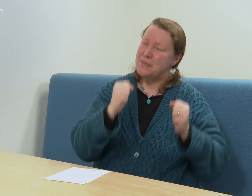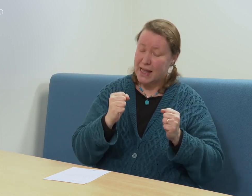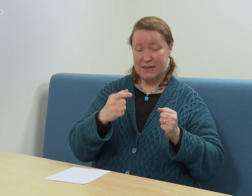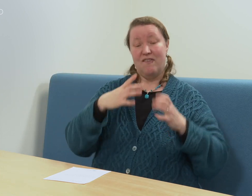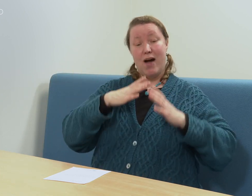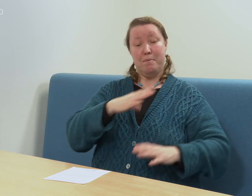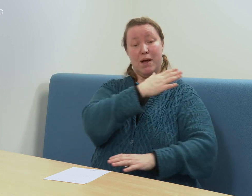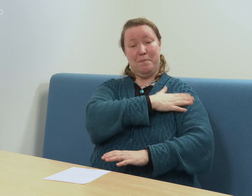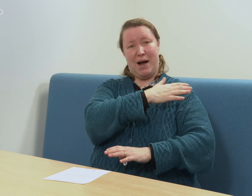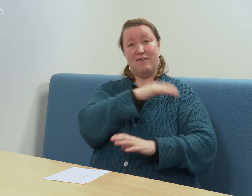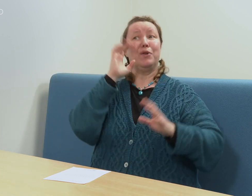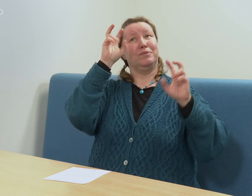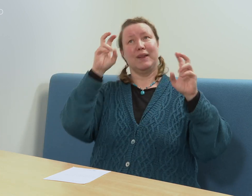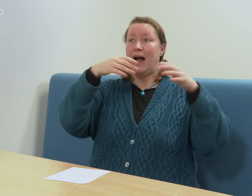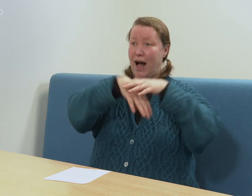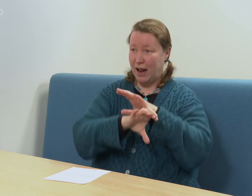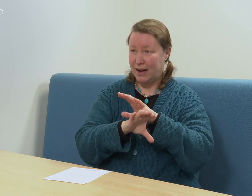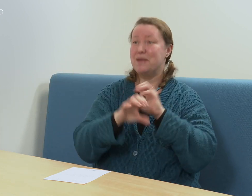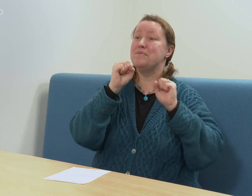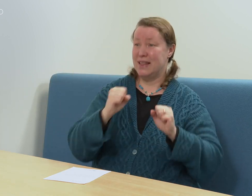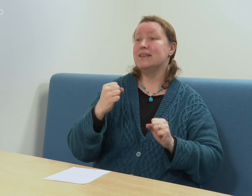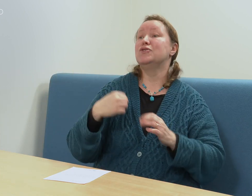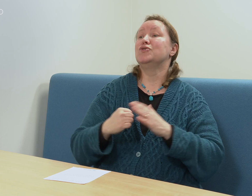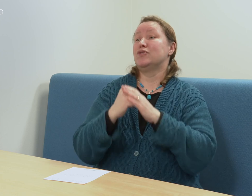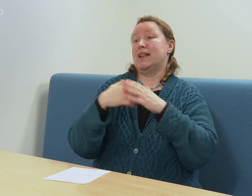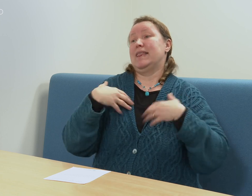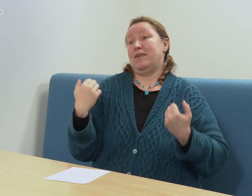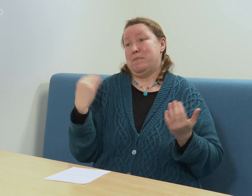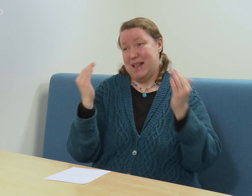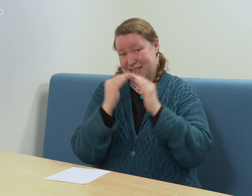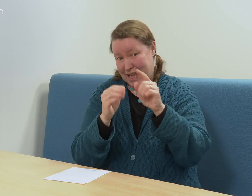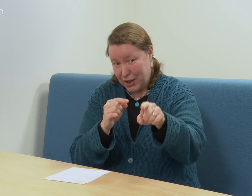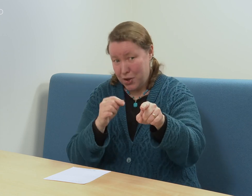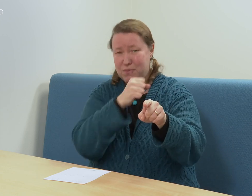joiden järjestäminen kuuluu sosiaali- ja terveysministeriön vastuulle, -